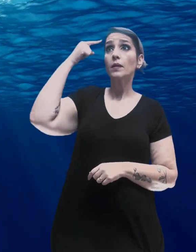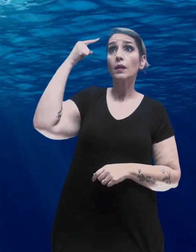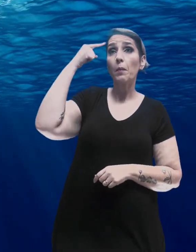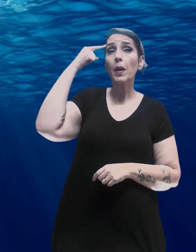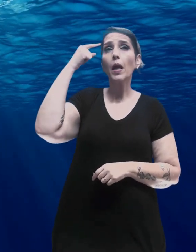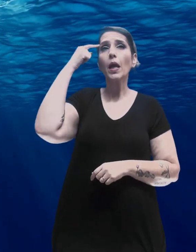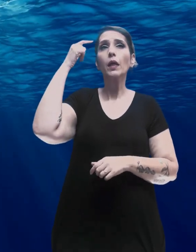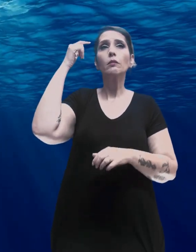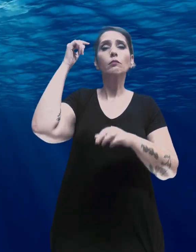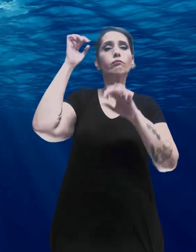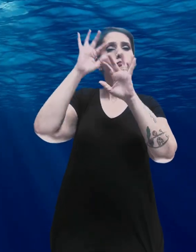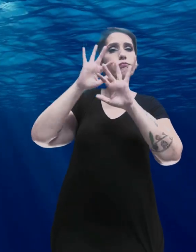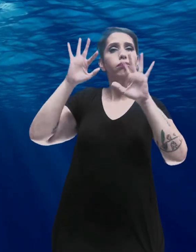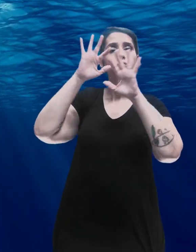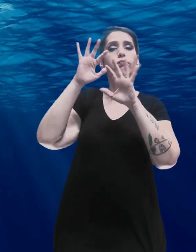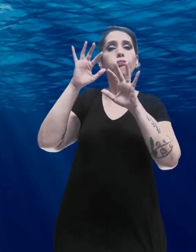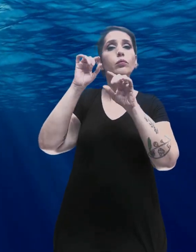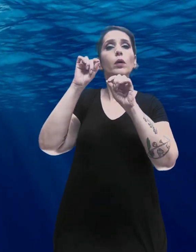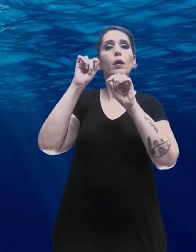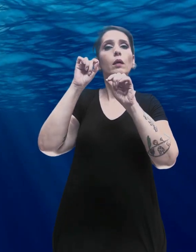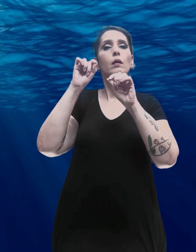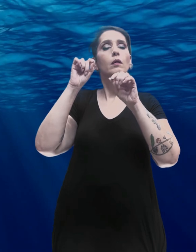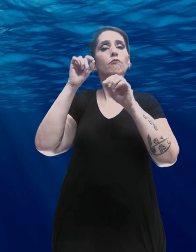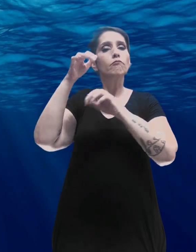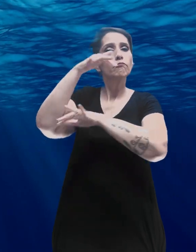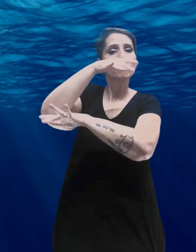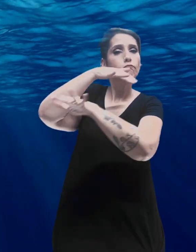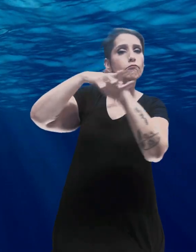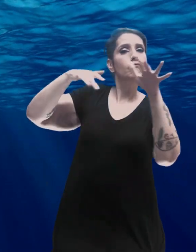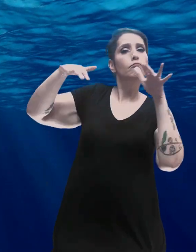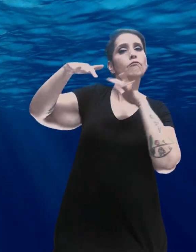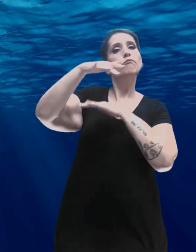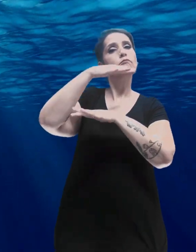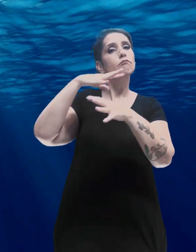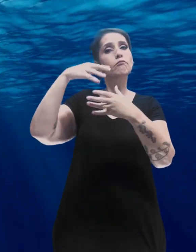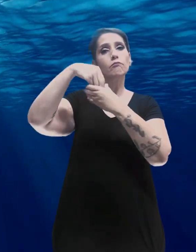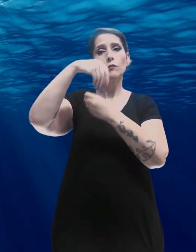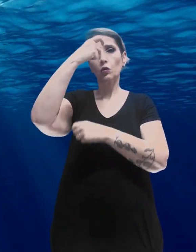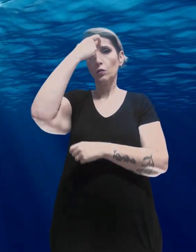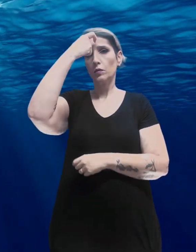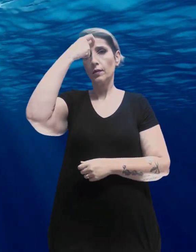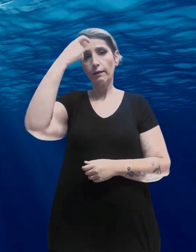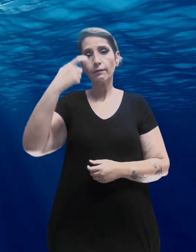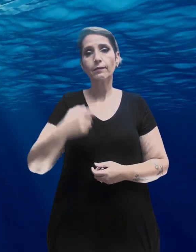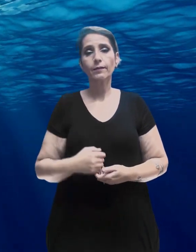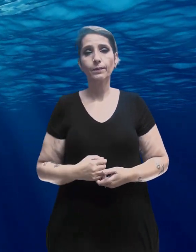Enquanto os pensamentos e emoções dançam na superfície da sua consciência.